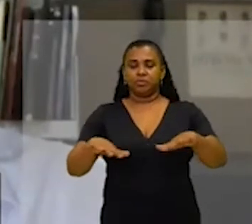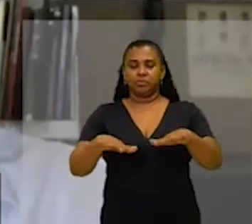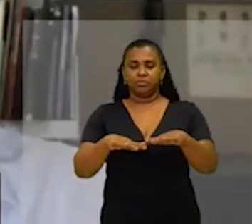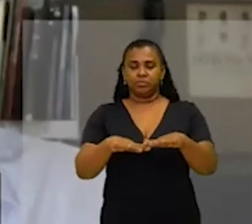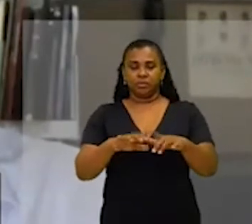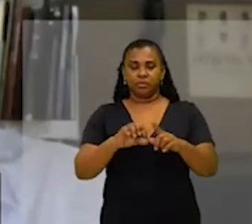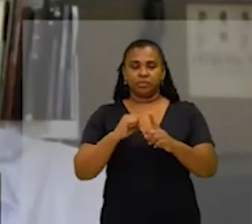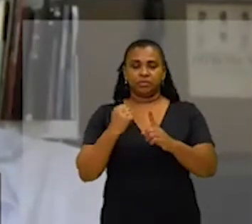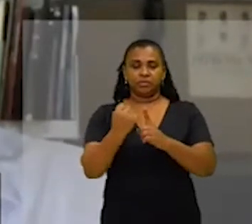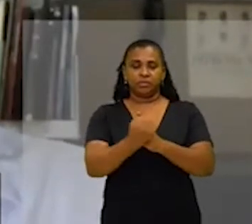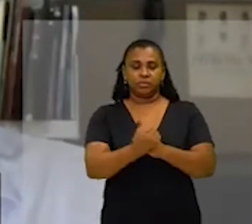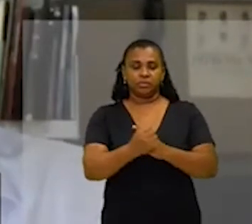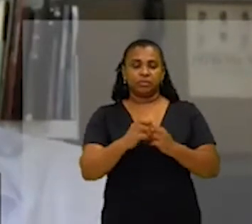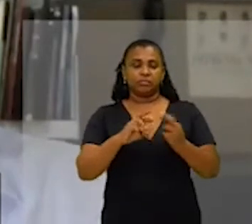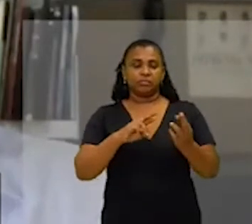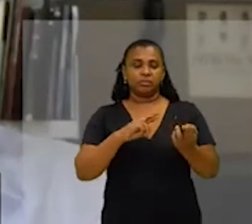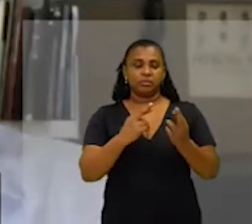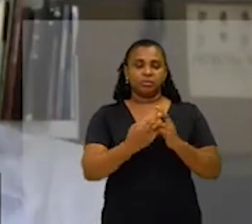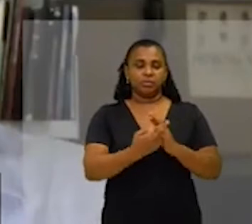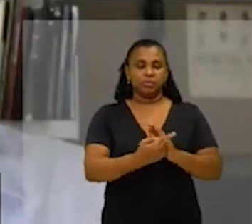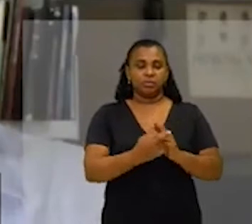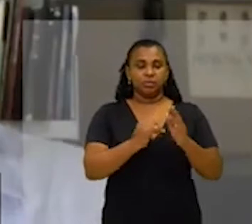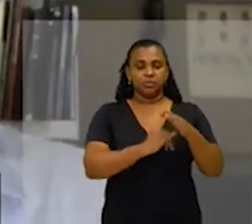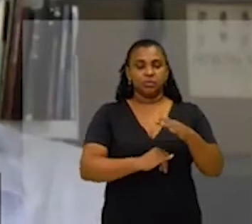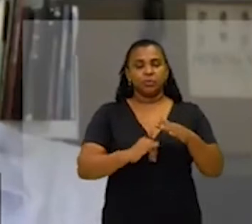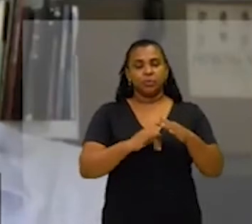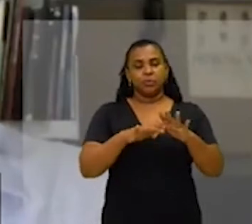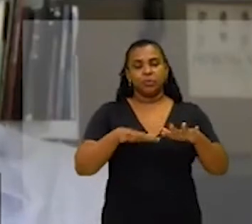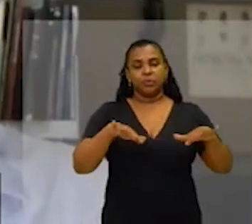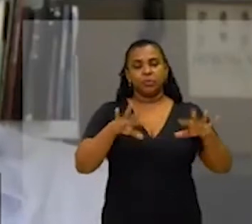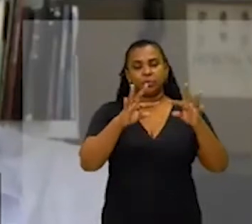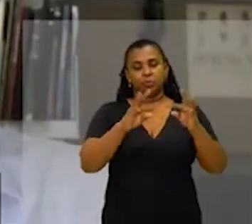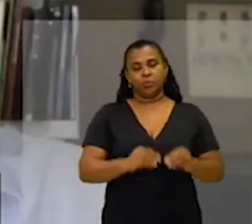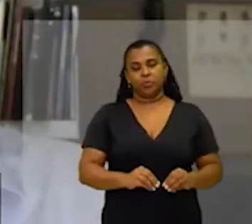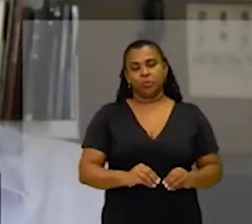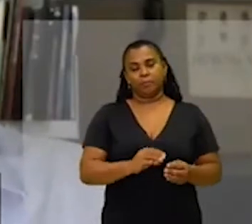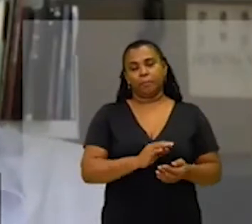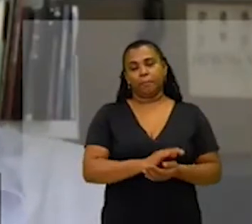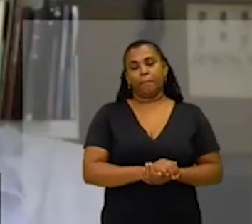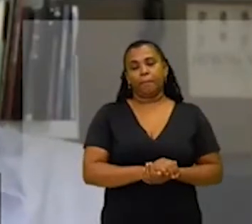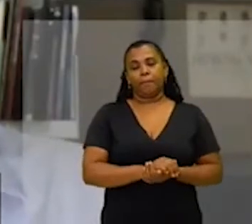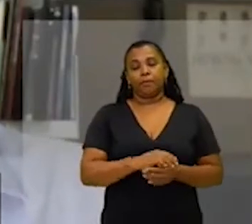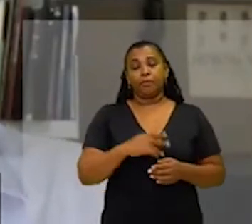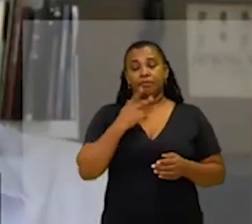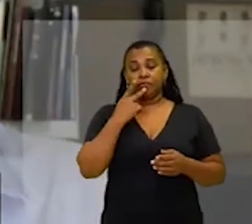nas relações funcionais como tudo então quando nós somos ações afirmativas estão falando desse